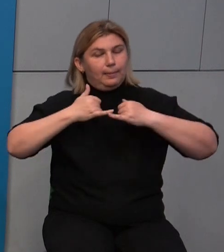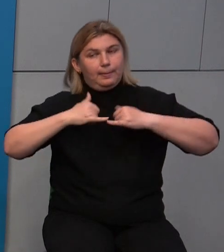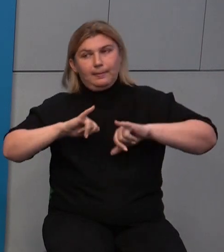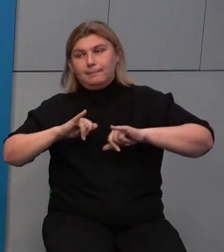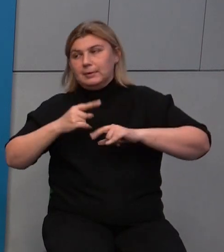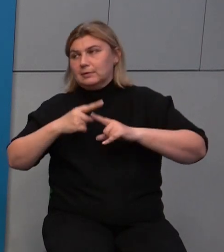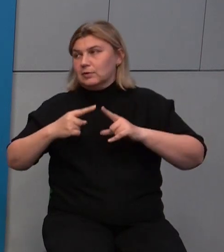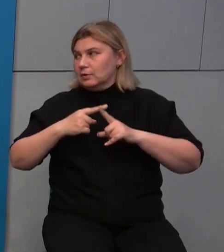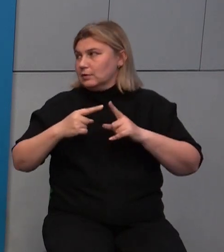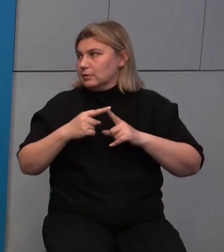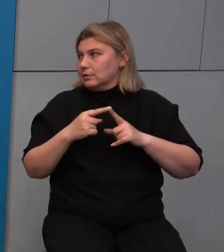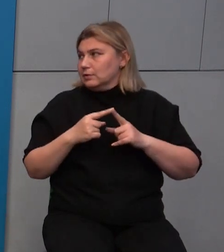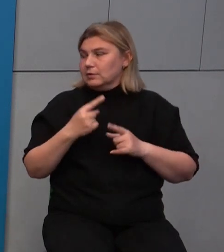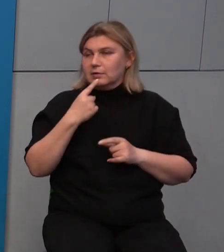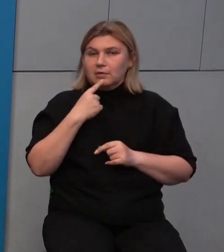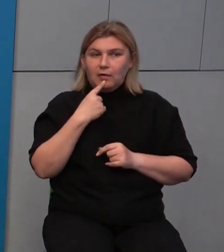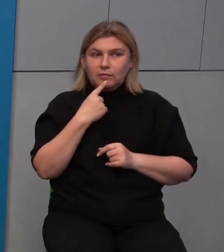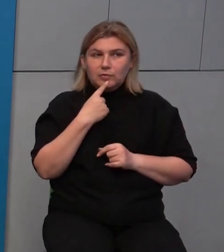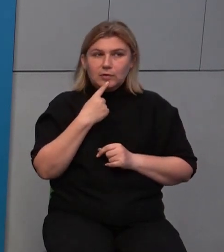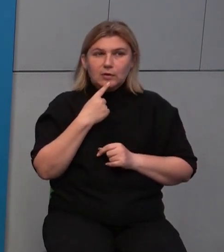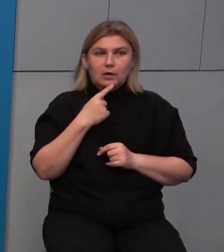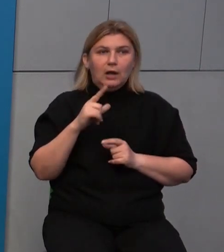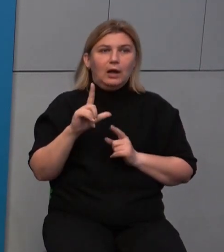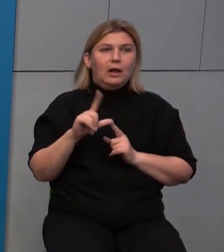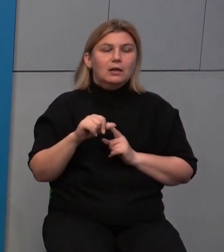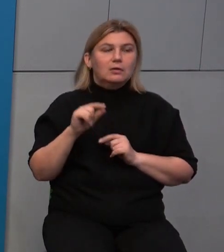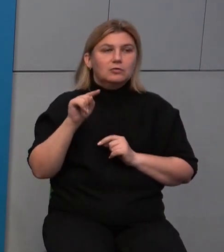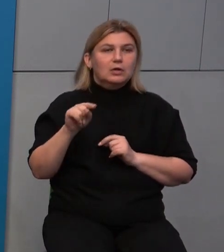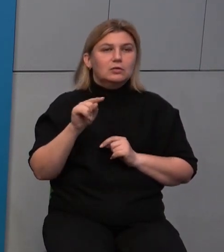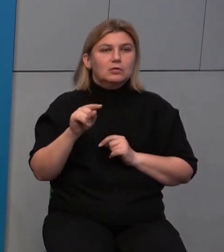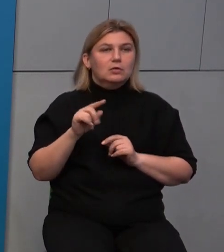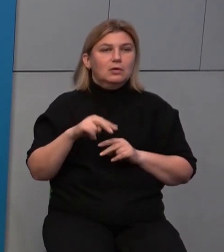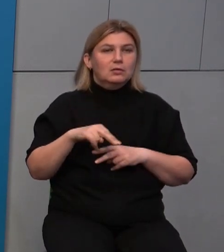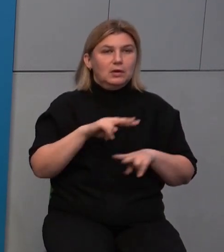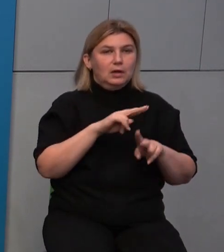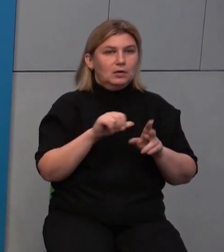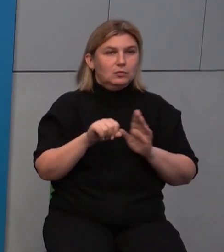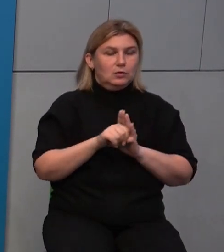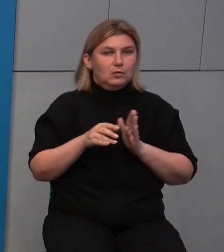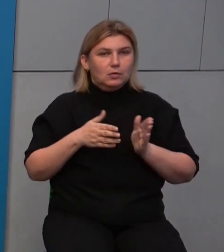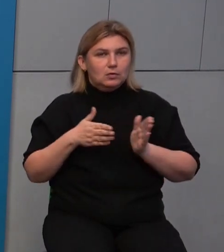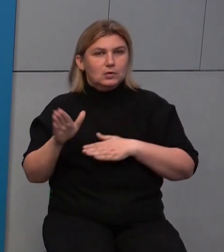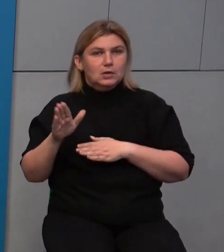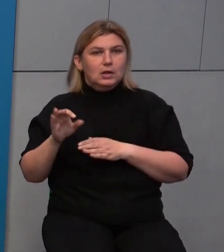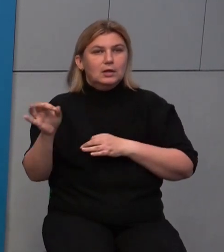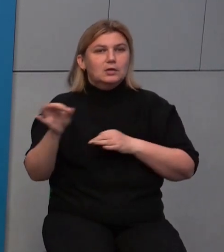w innym trochę języku, ale że to należy do tego nurtu historii literatury polskiej